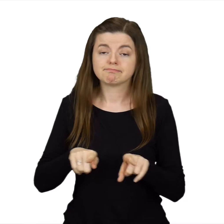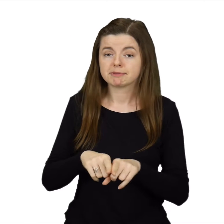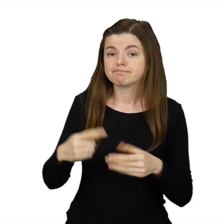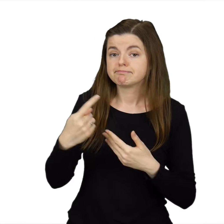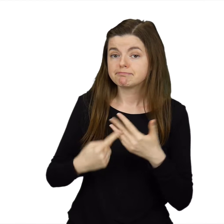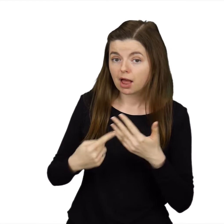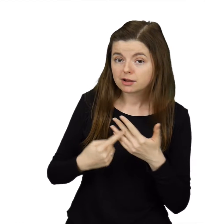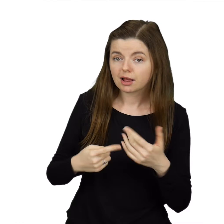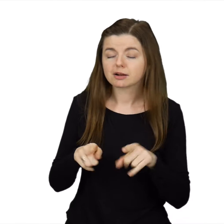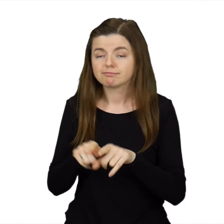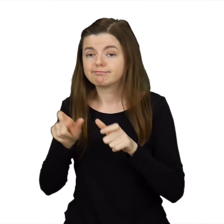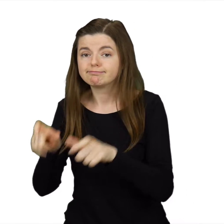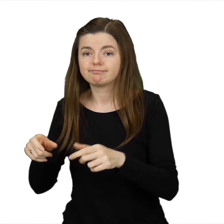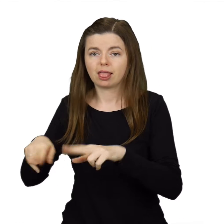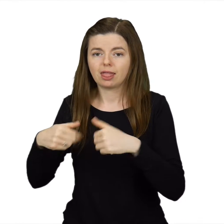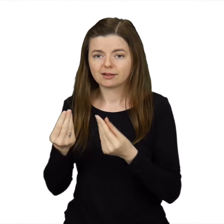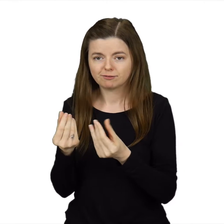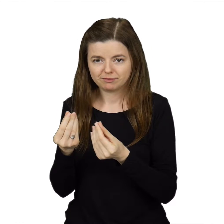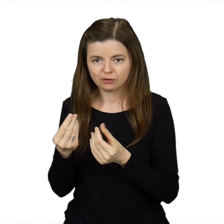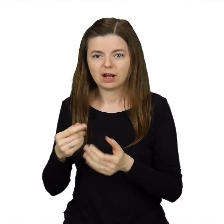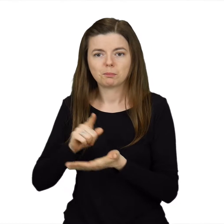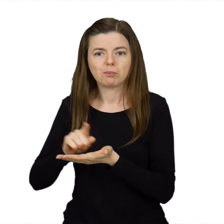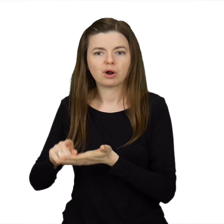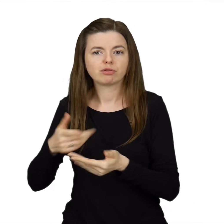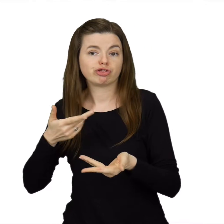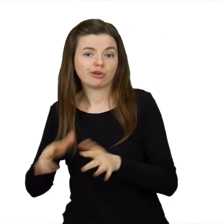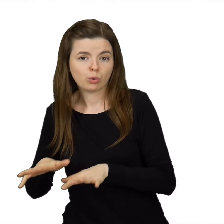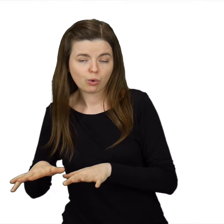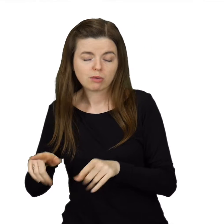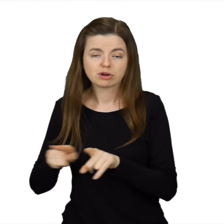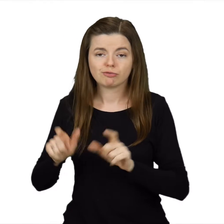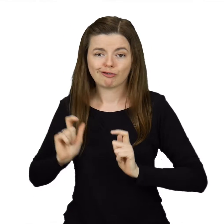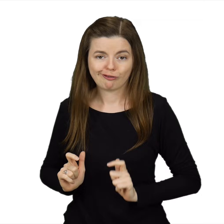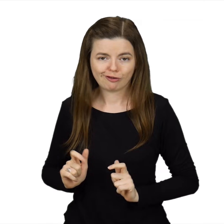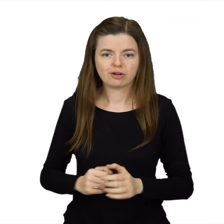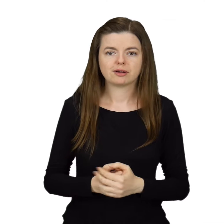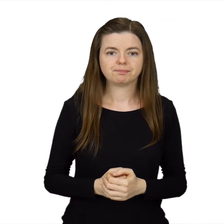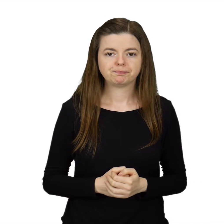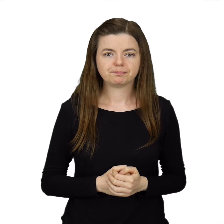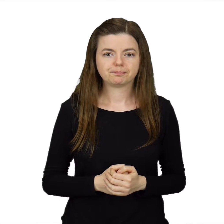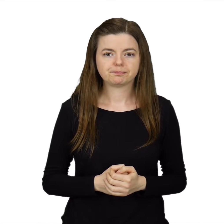naliczanie i egzekwowanie podatku od nieruchomości oraz rolnego,